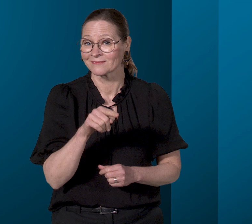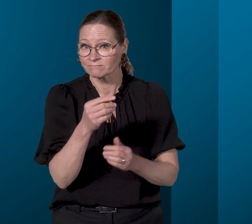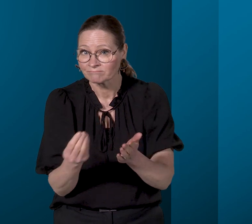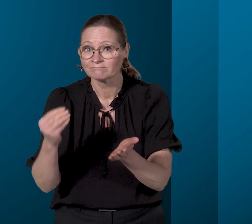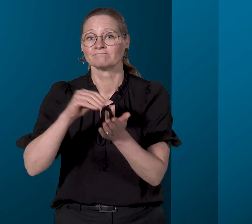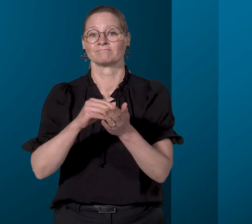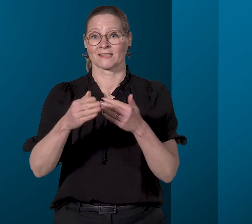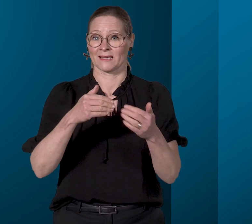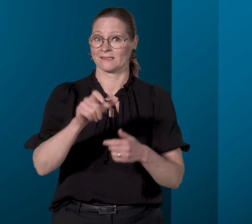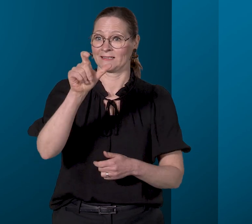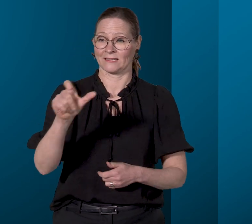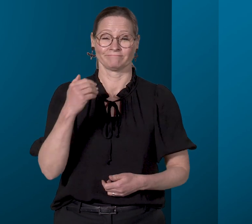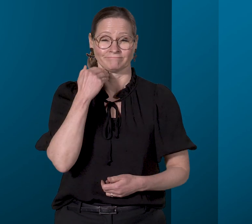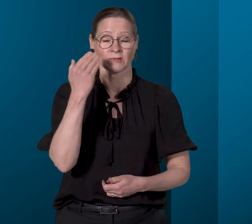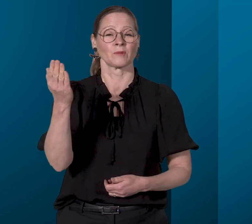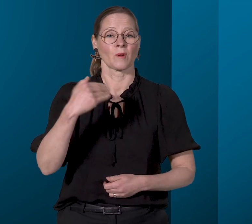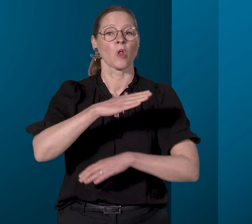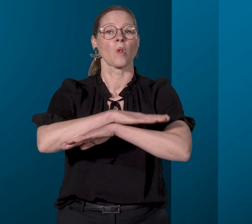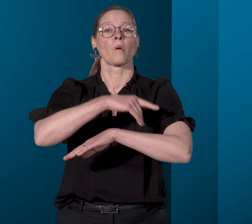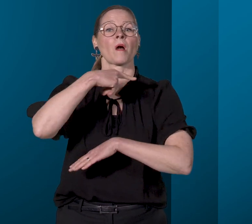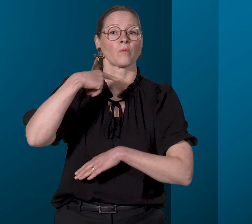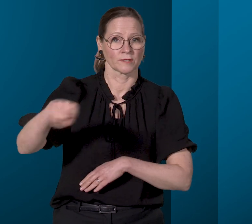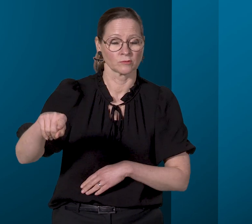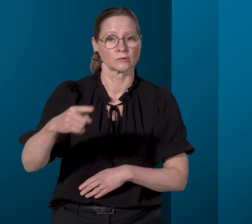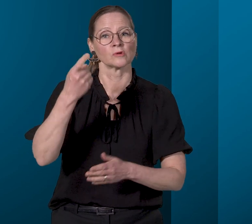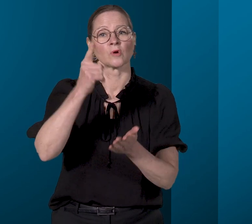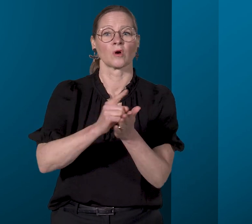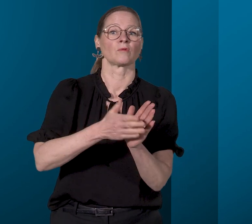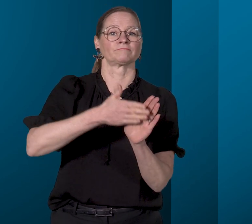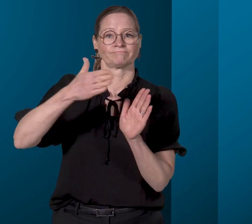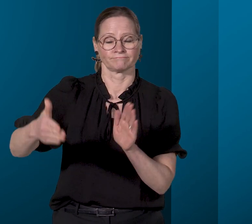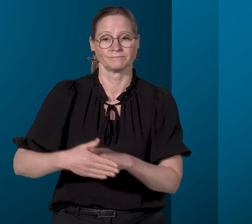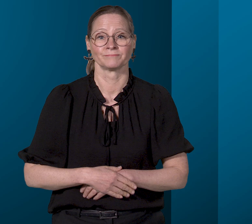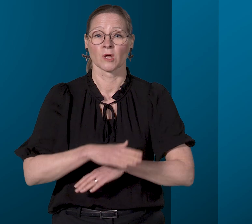Tämän lisäksi henkilöstöä tullaan lomauttamaan kuukaudeksi.